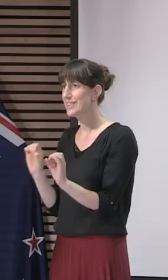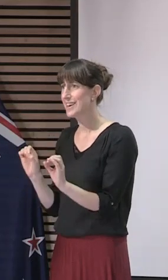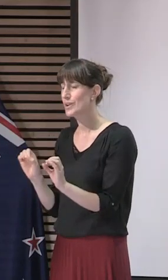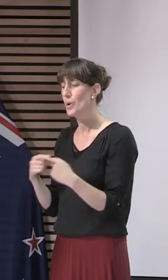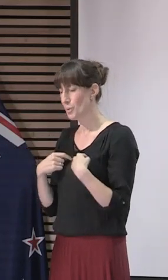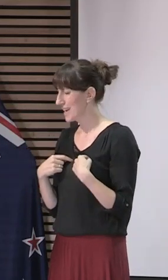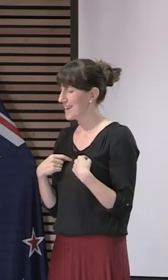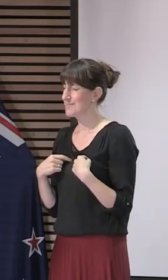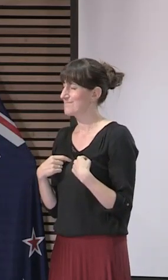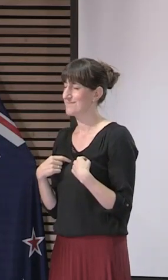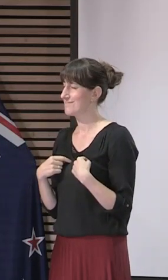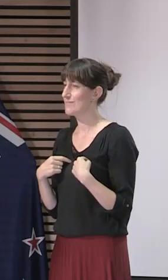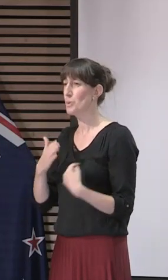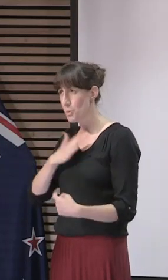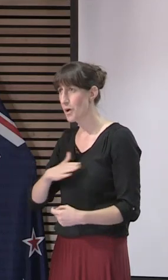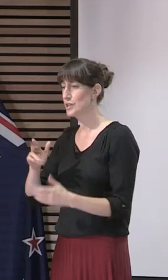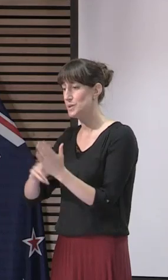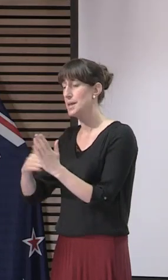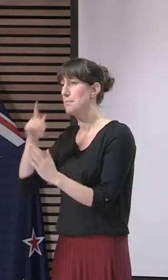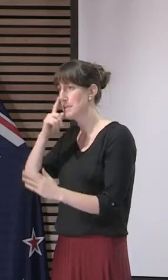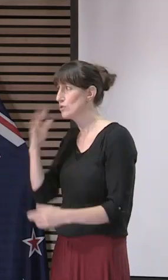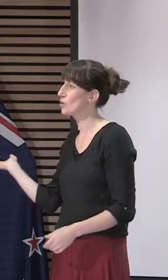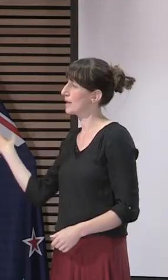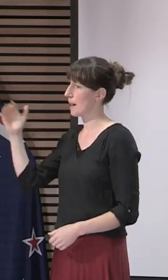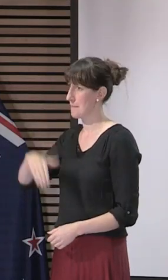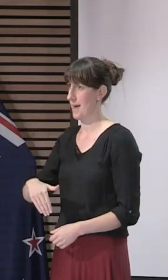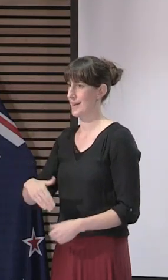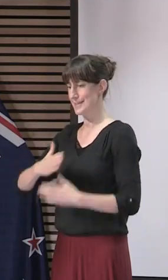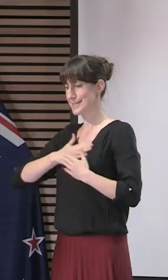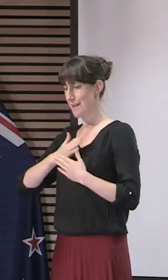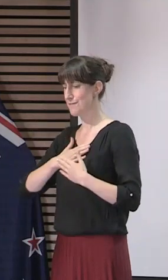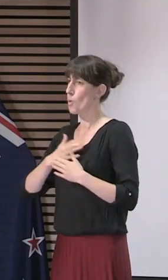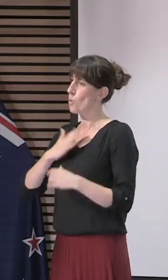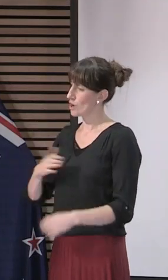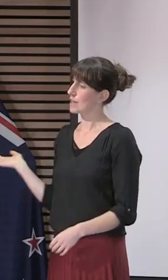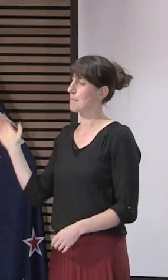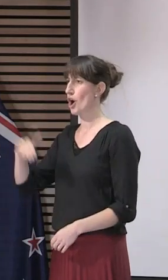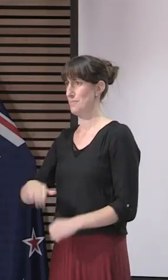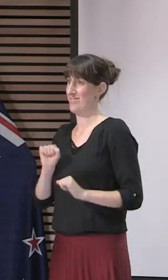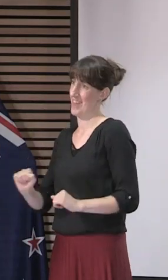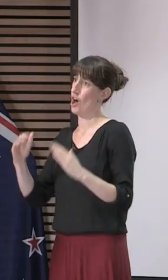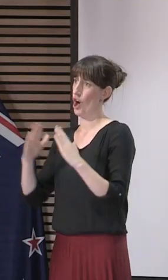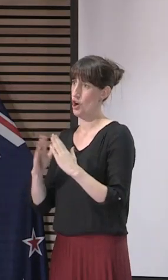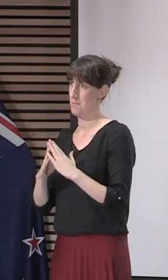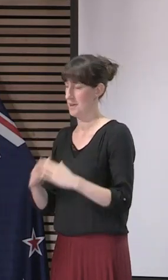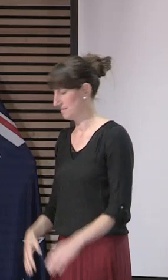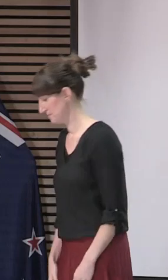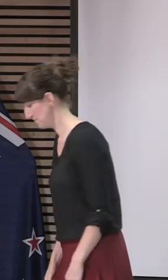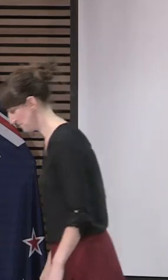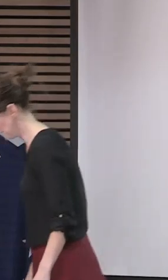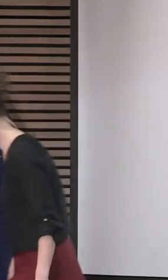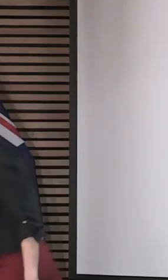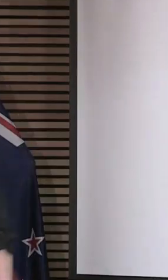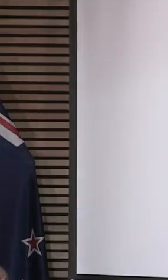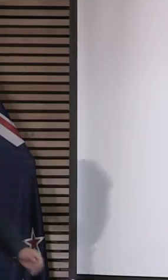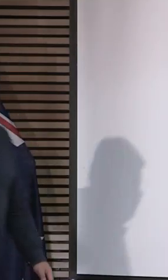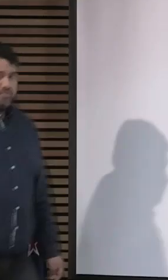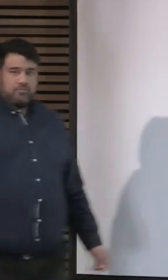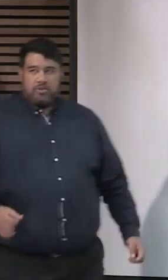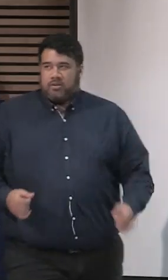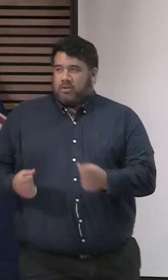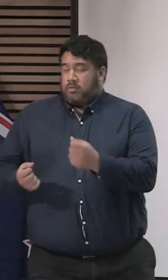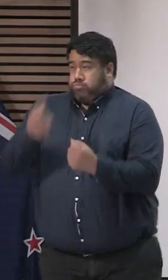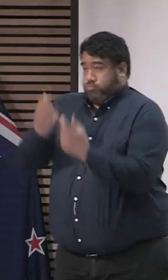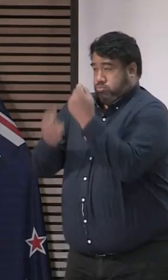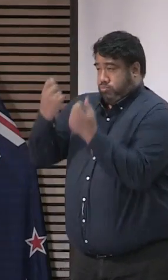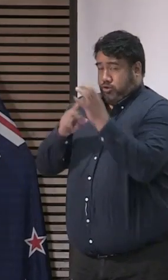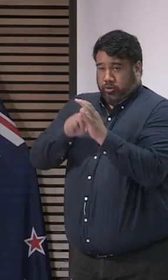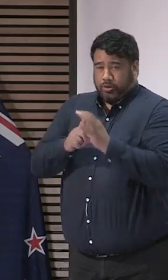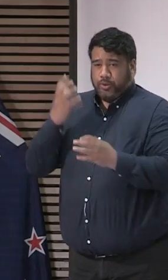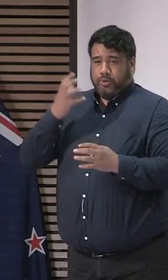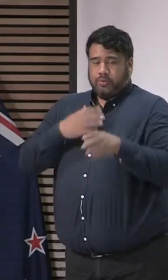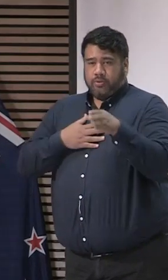mai o nga iwi o Aotearoa. Ka